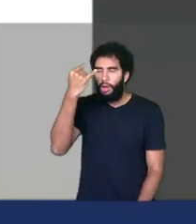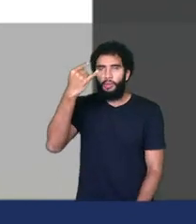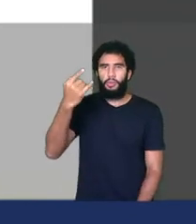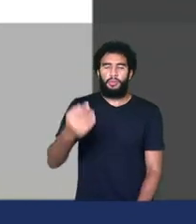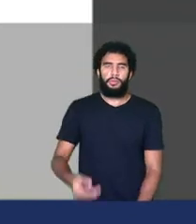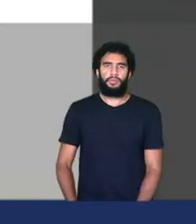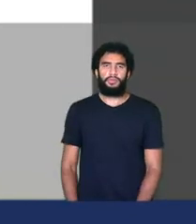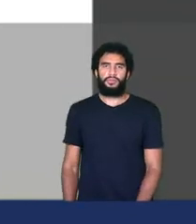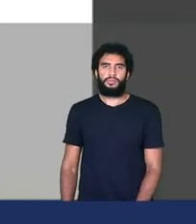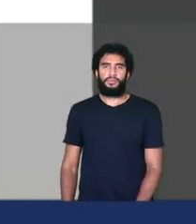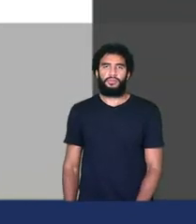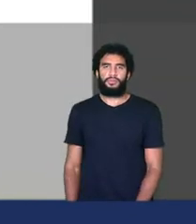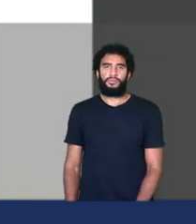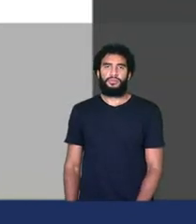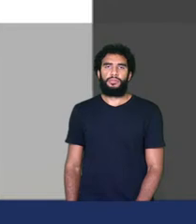ILUSÃO . O NOSSO POVO PRECISA